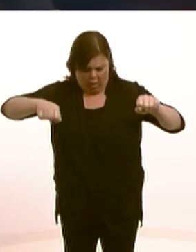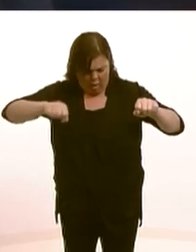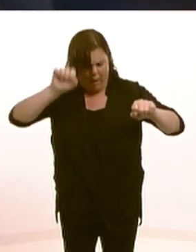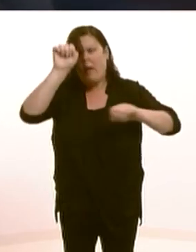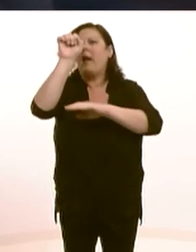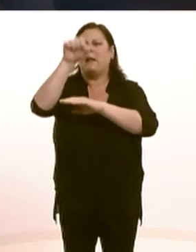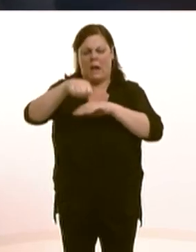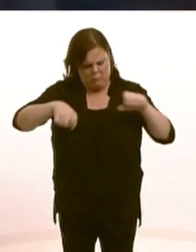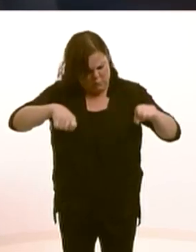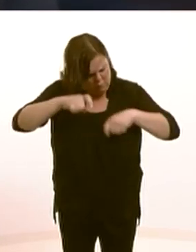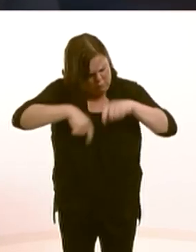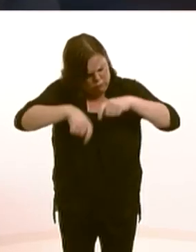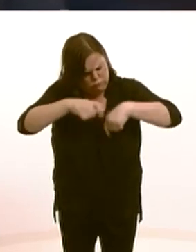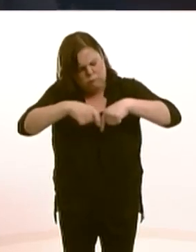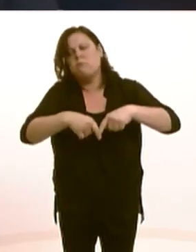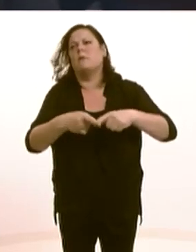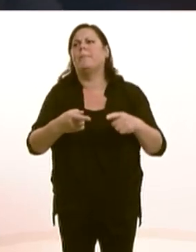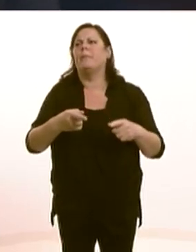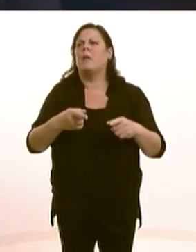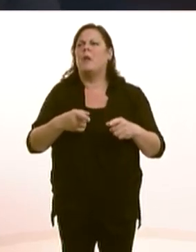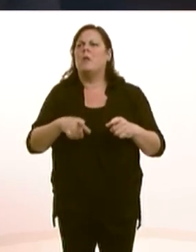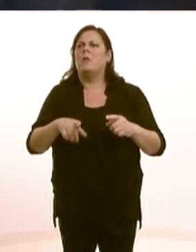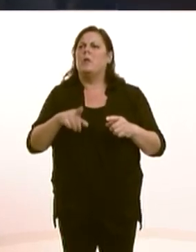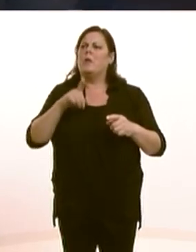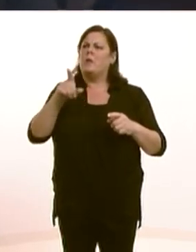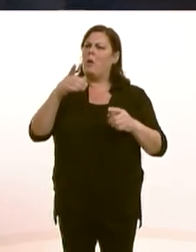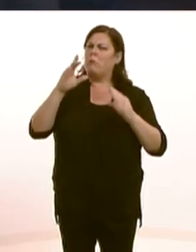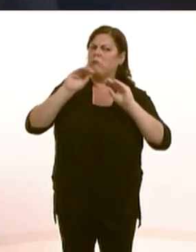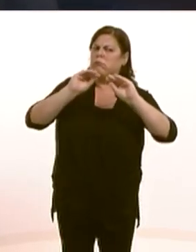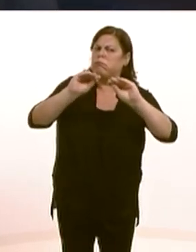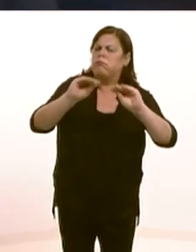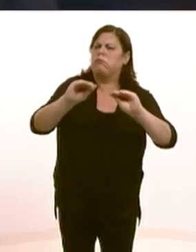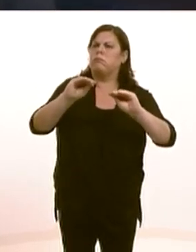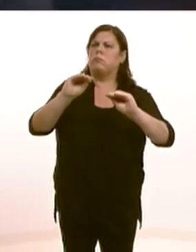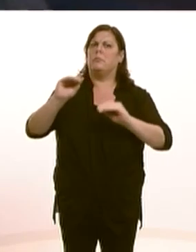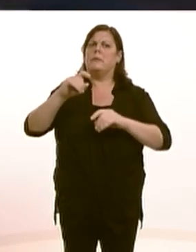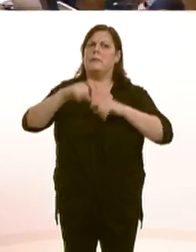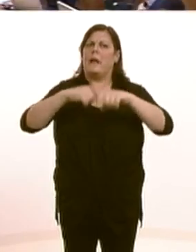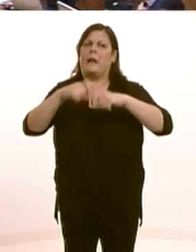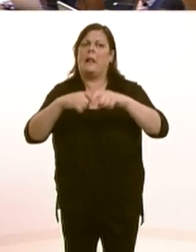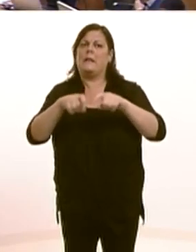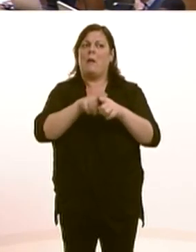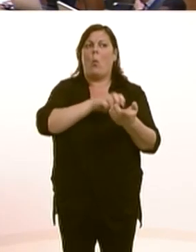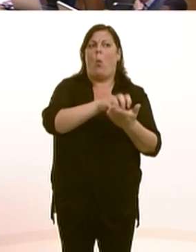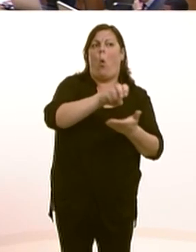Beth ydych chiín gallu ei wneud o ran addysg i sicrhau bod pawb yn gallu byw yn yr un fath o amgylchfyd?